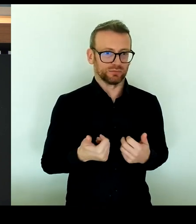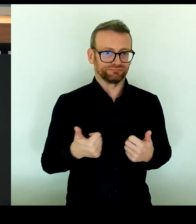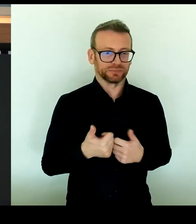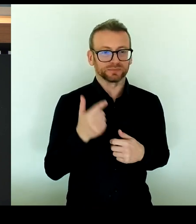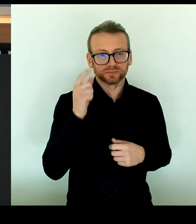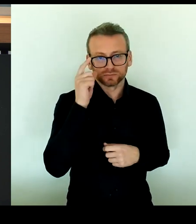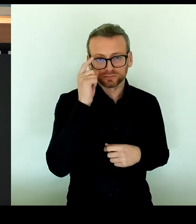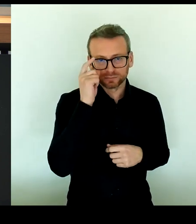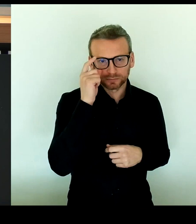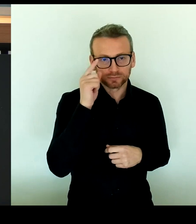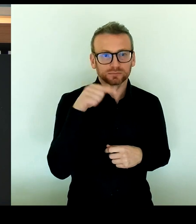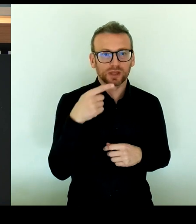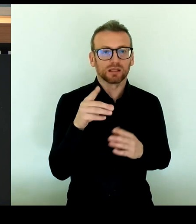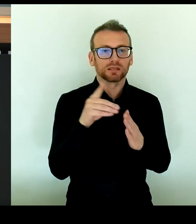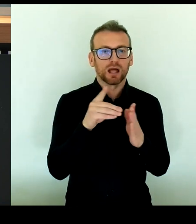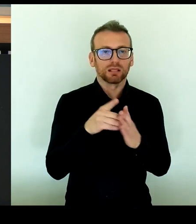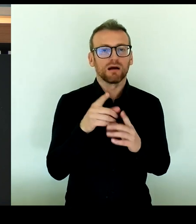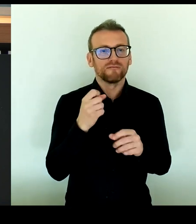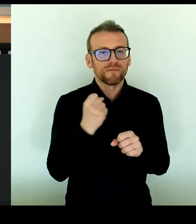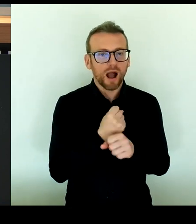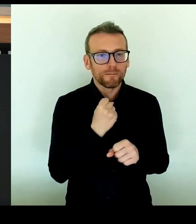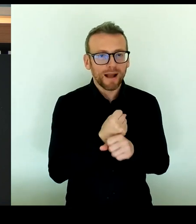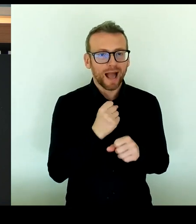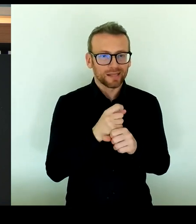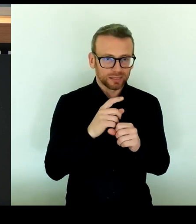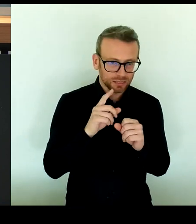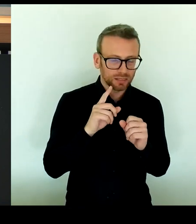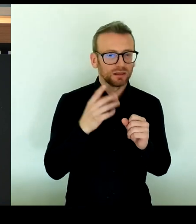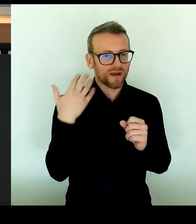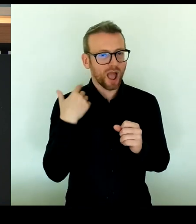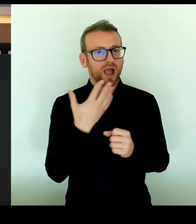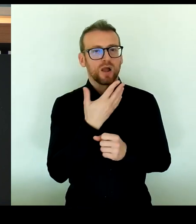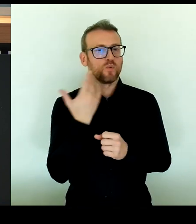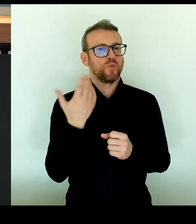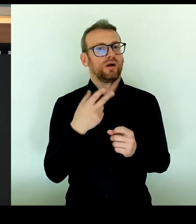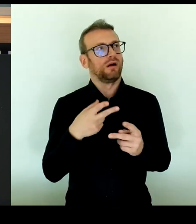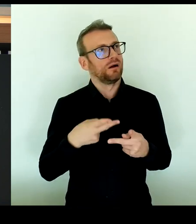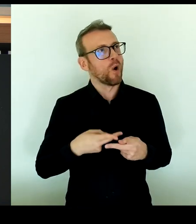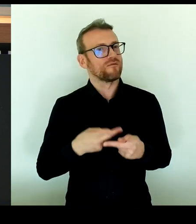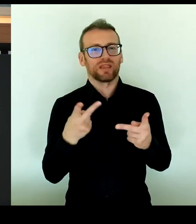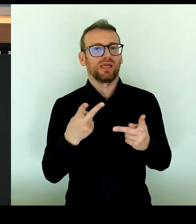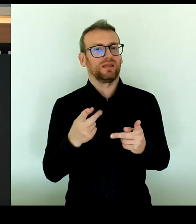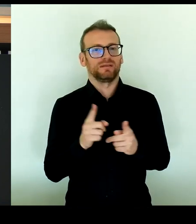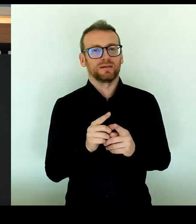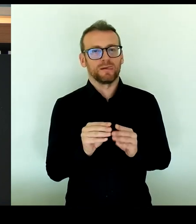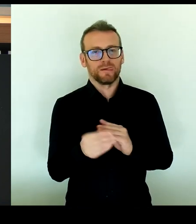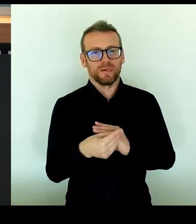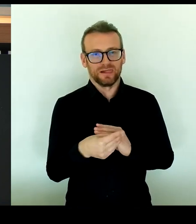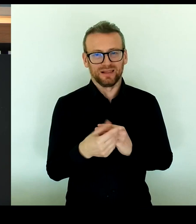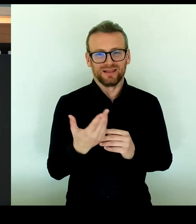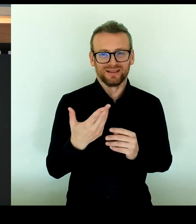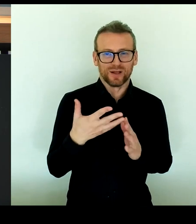Von großer Bedeutung war im Jahr 2020 das Schrems zwei Urteil des Europäischen Gerichtshof.